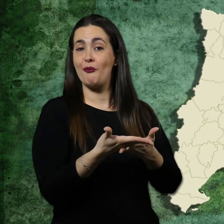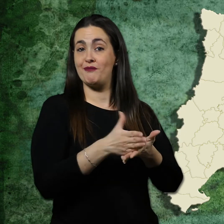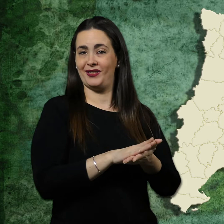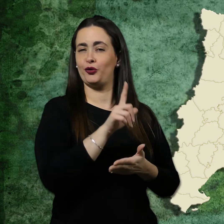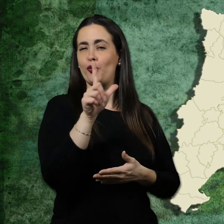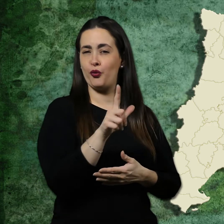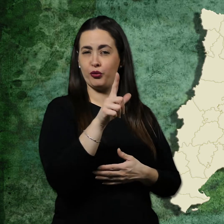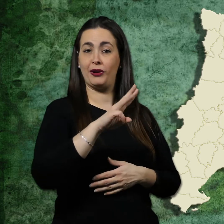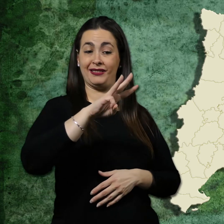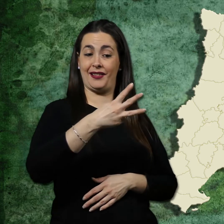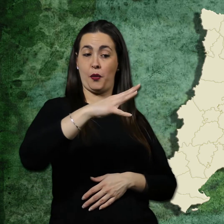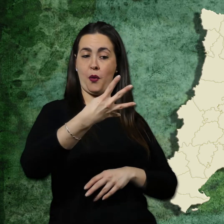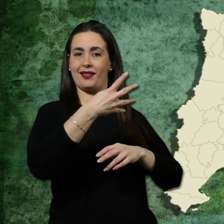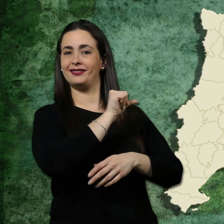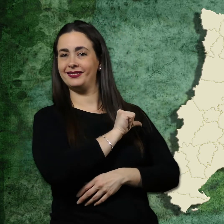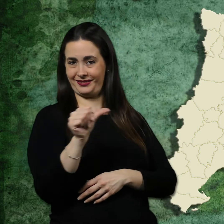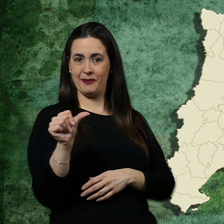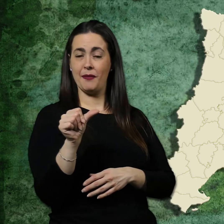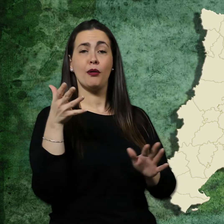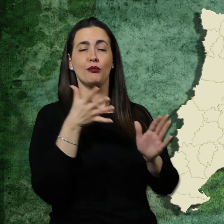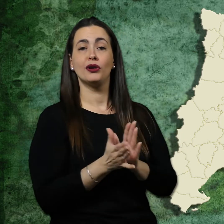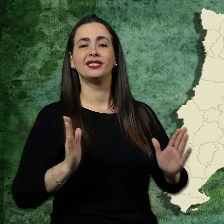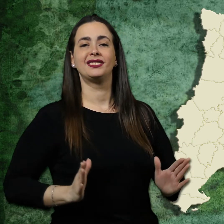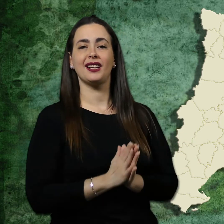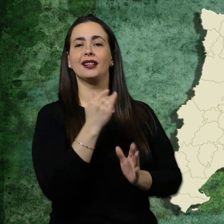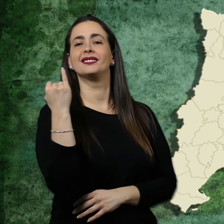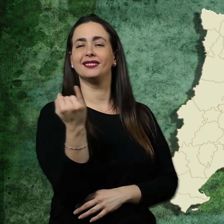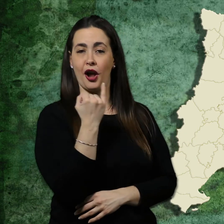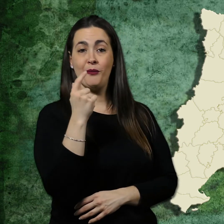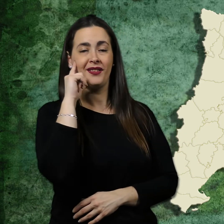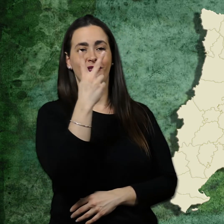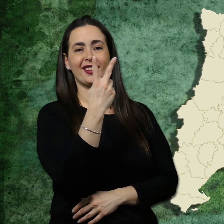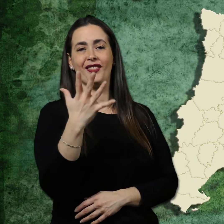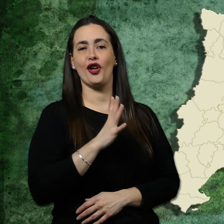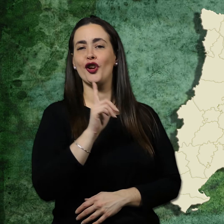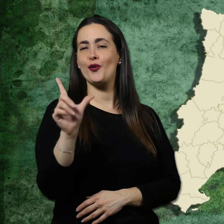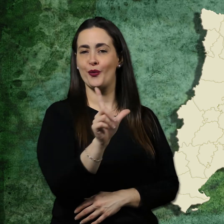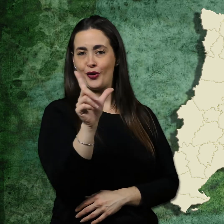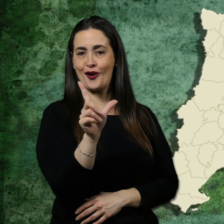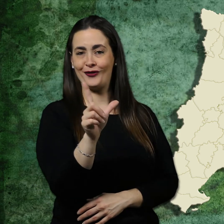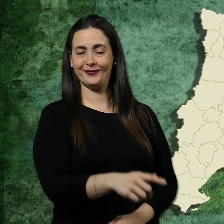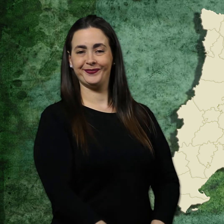Festa major: durant la tercera i quarta setmana de juliol (Sant Jaume, 25 Juliol).